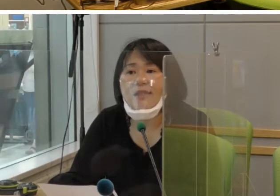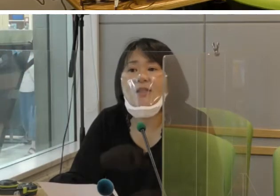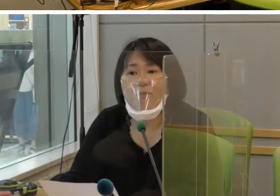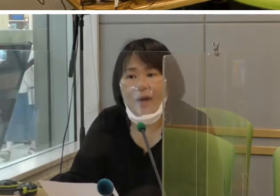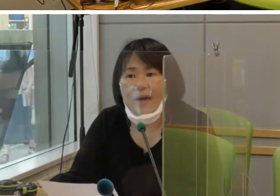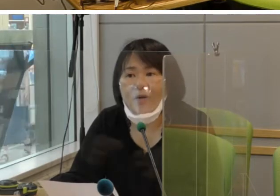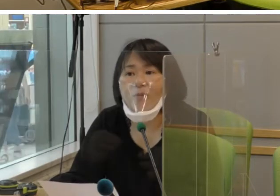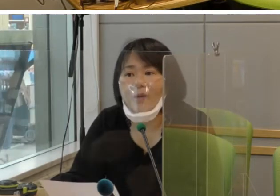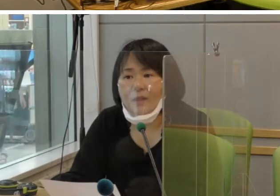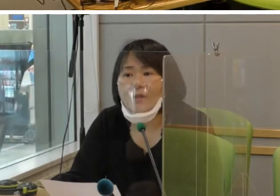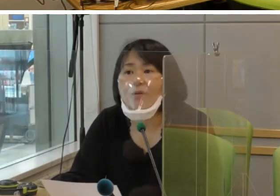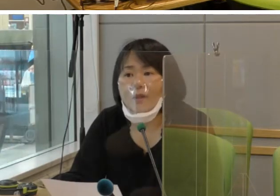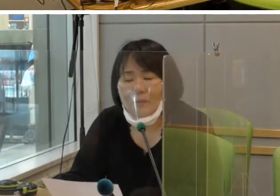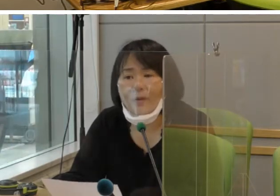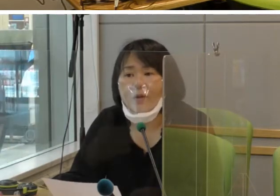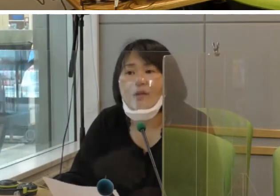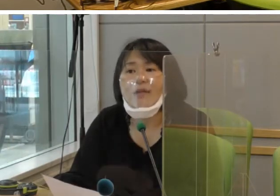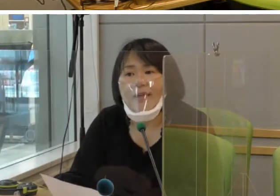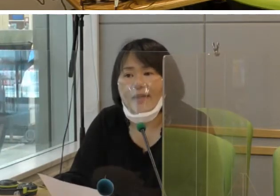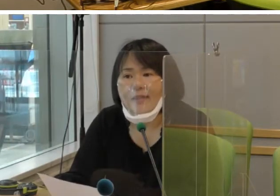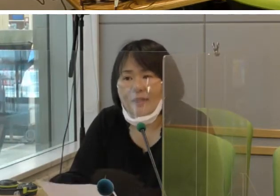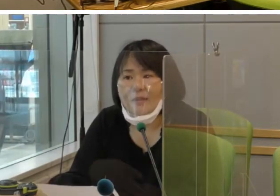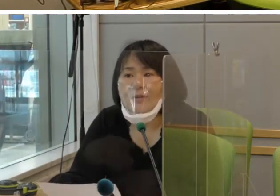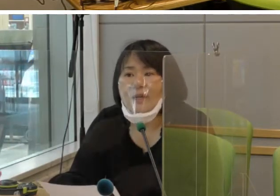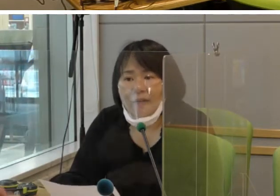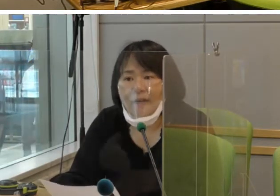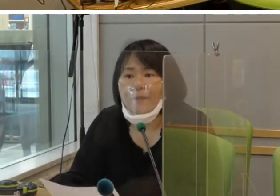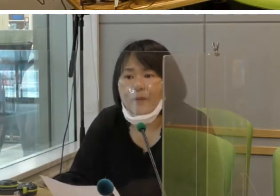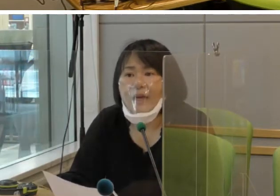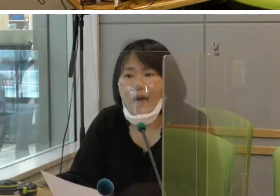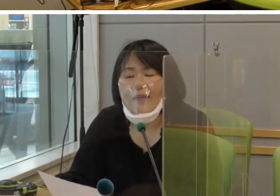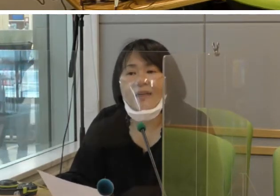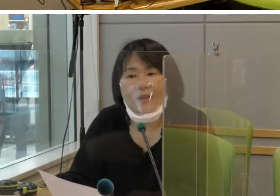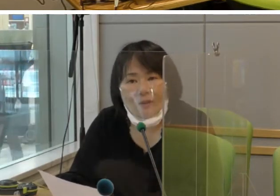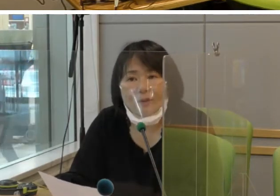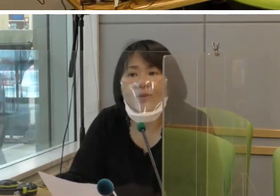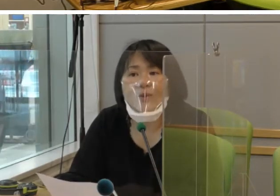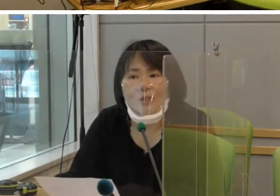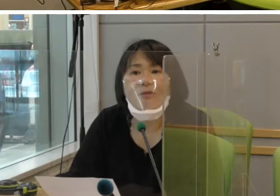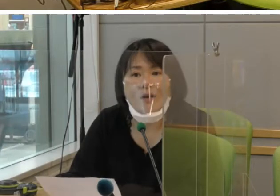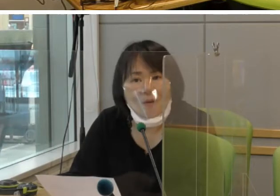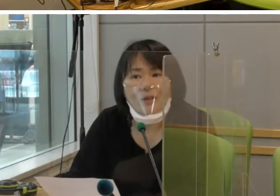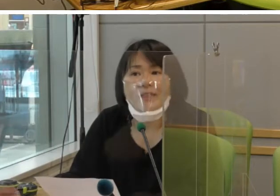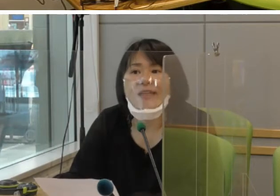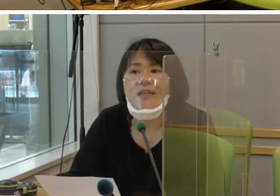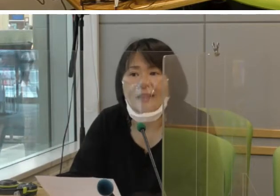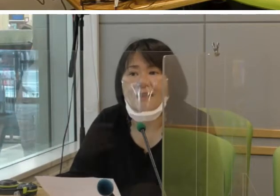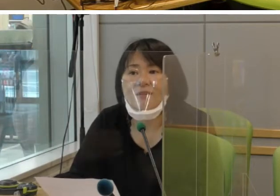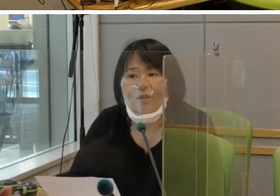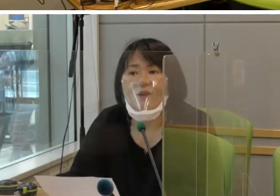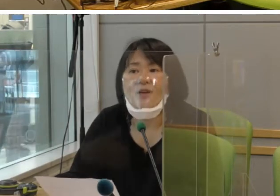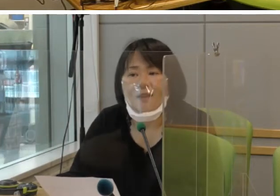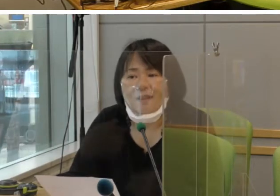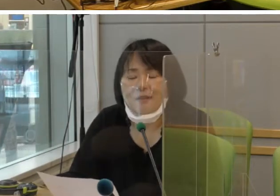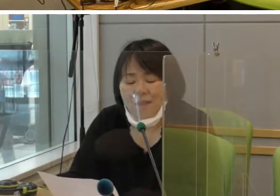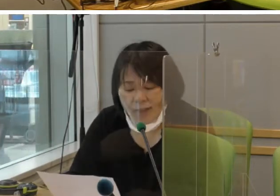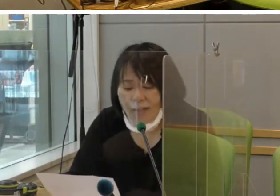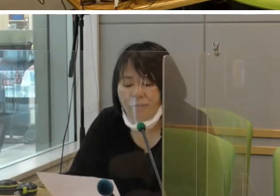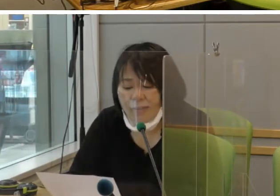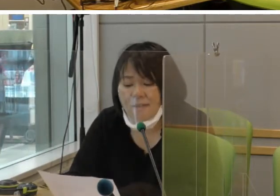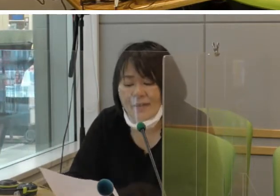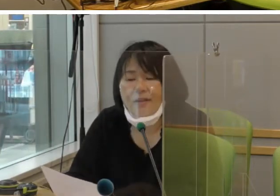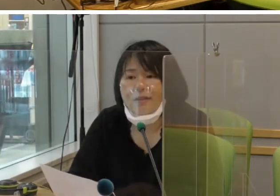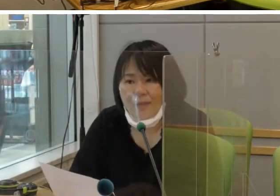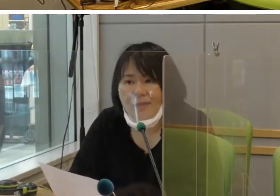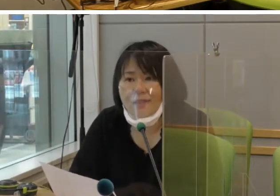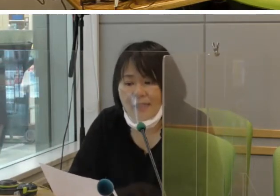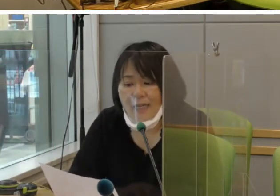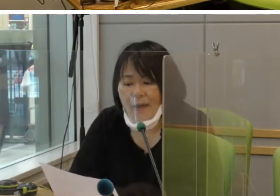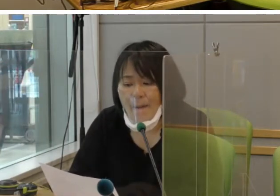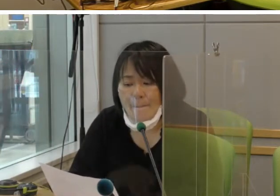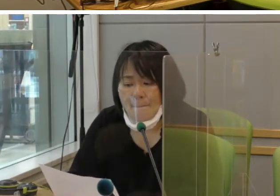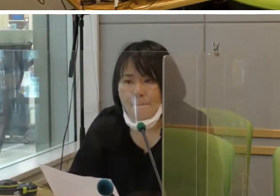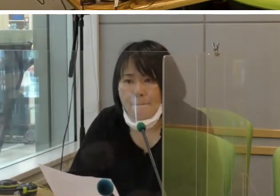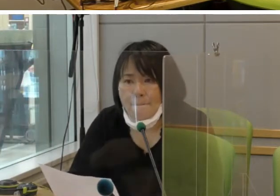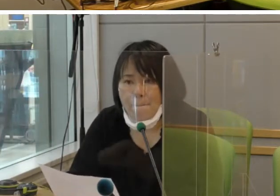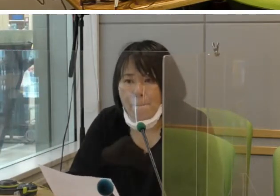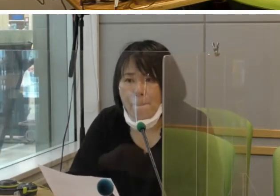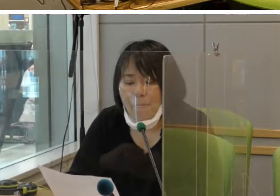スーパー、コンビニ等でも店員さん等から 「ありがとう」という手話をしていただくと私は大変嬉しく感じます。